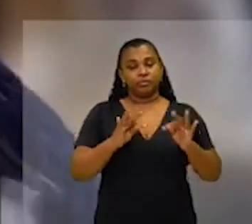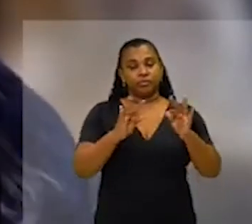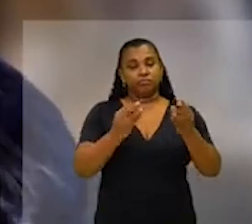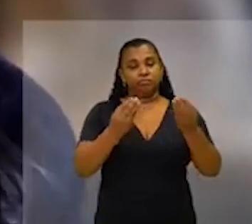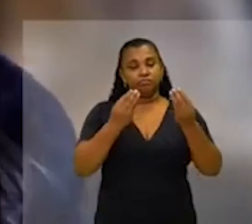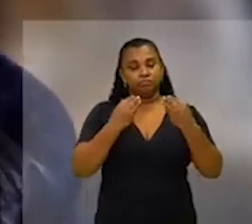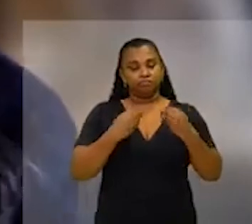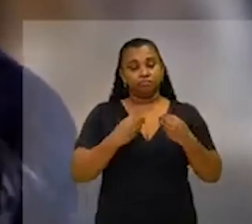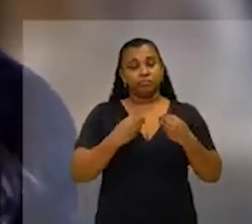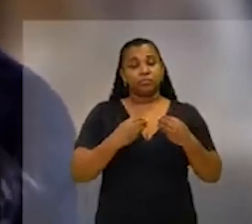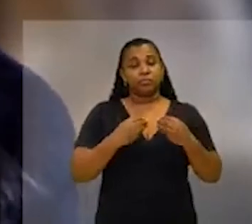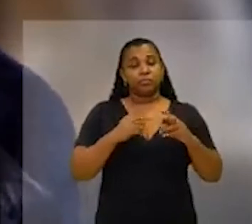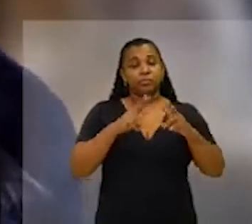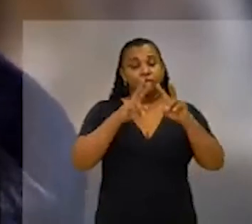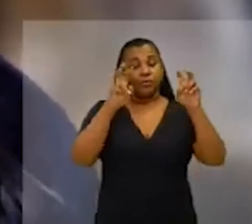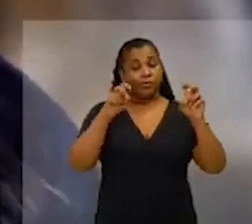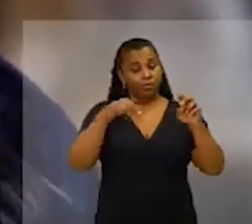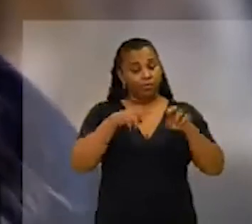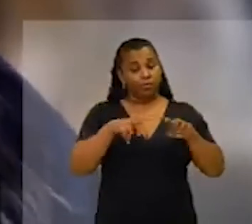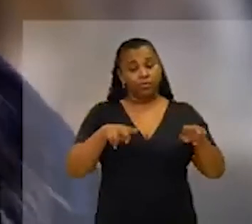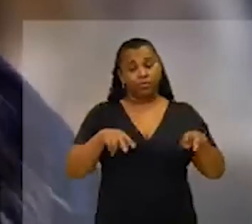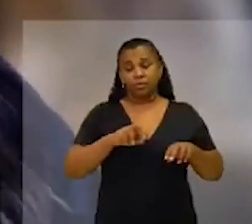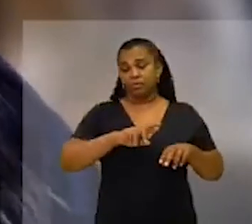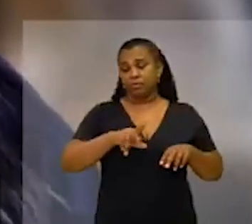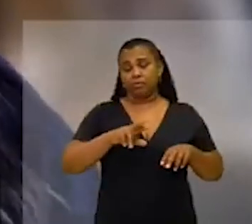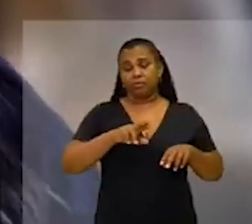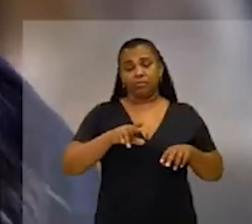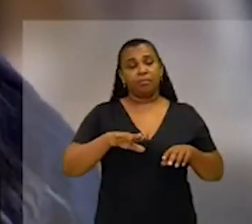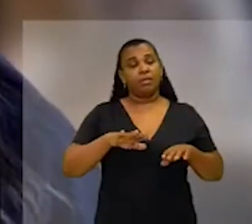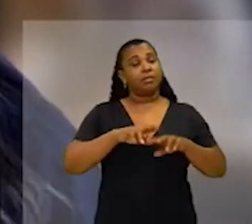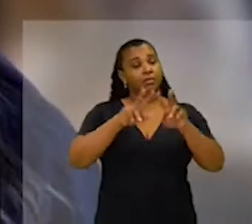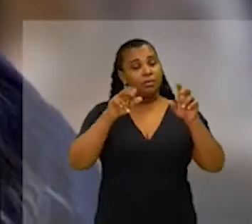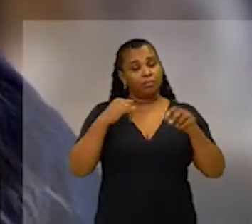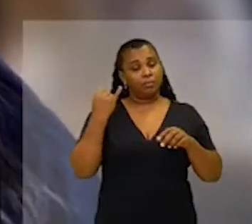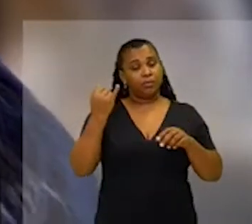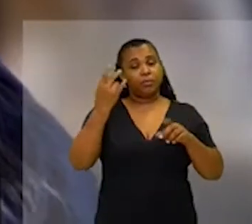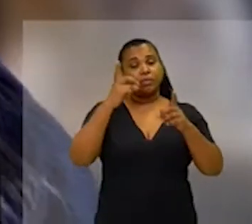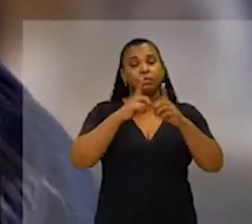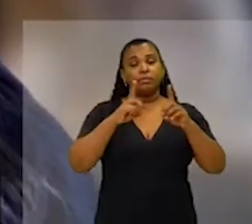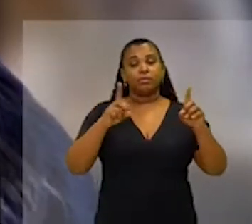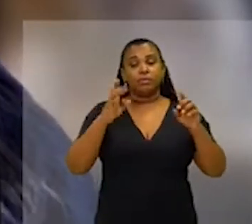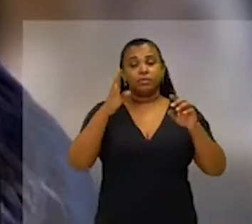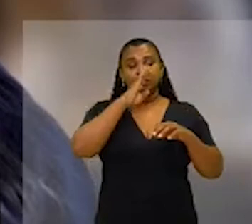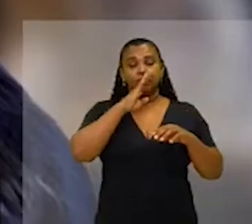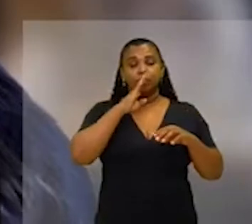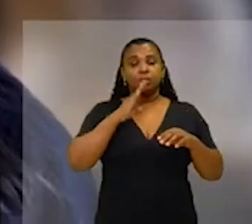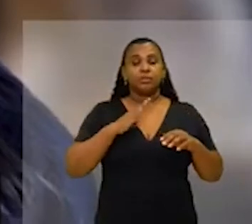aqui mas é um tema muito importante também para a democracia brasileira a questão da uso das